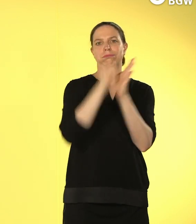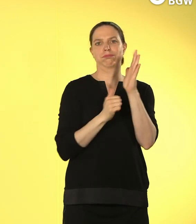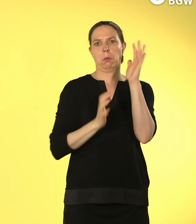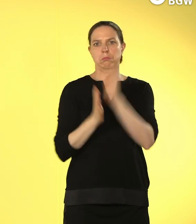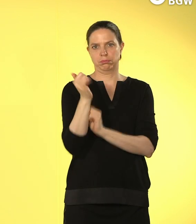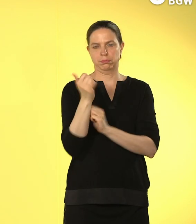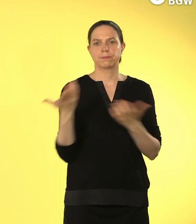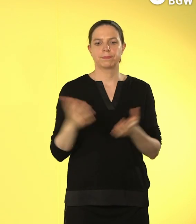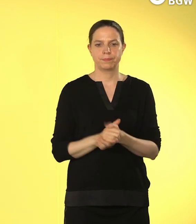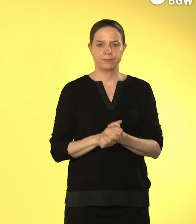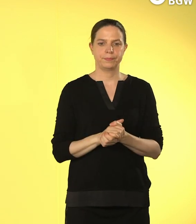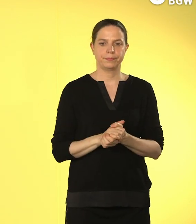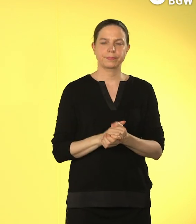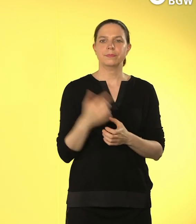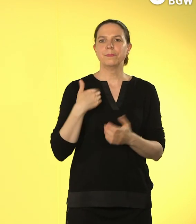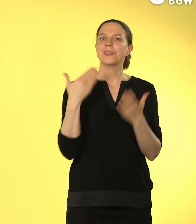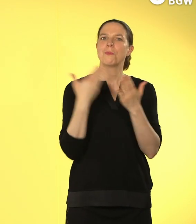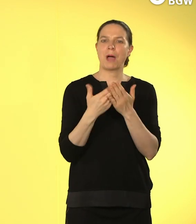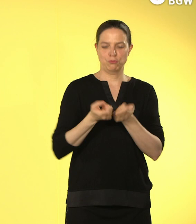Da habe ich Ihnen ein Beispiel mitgebracht.